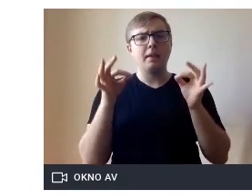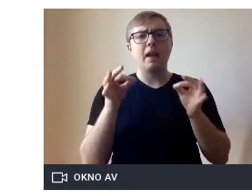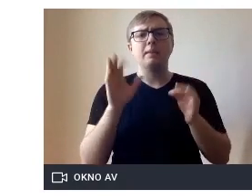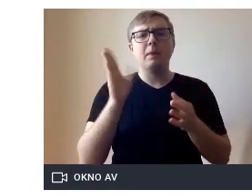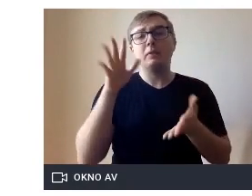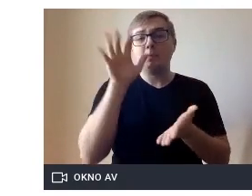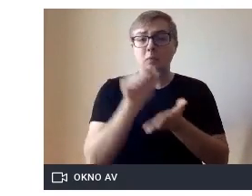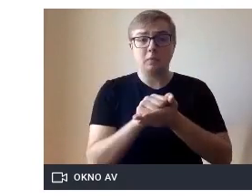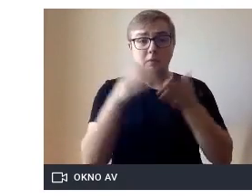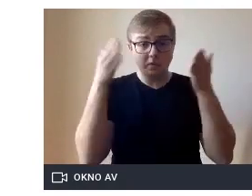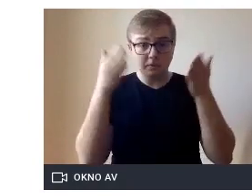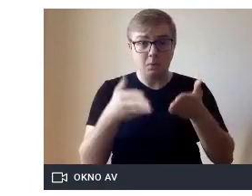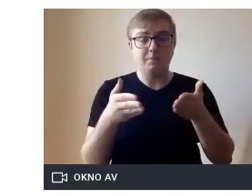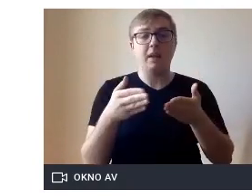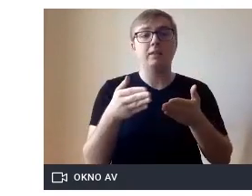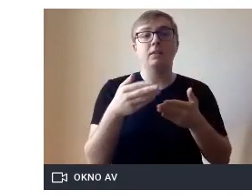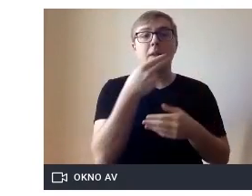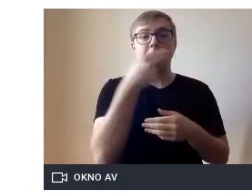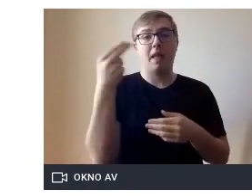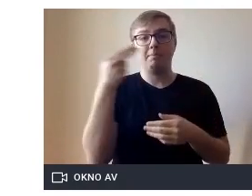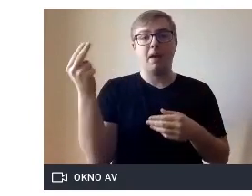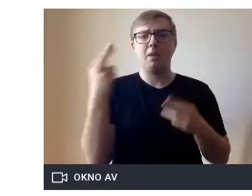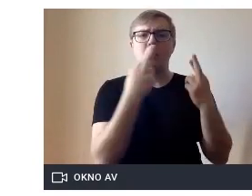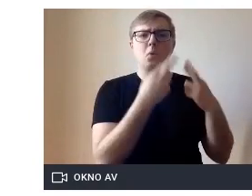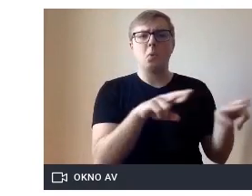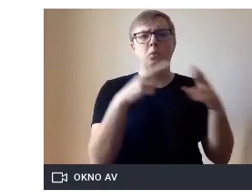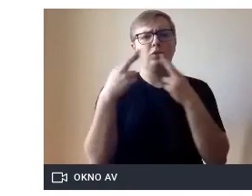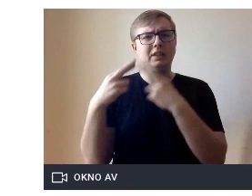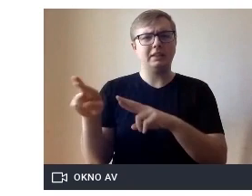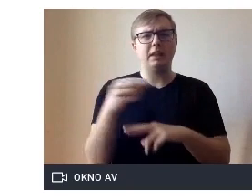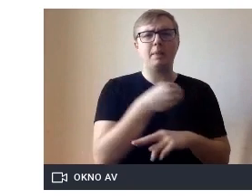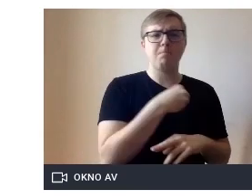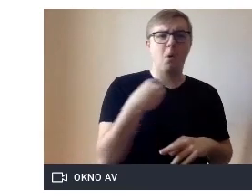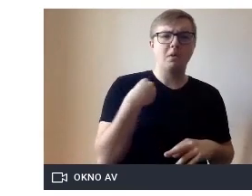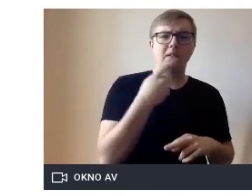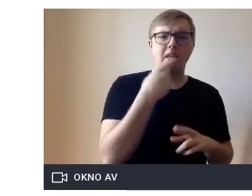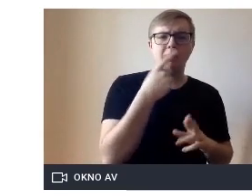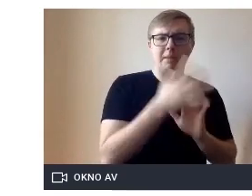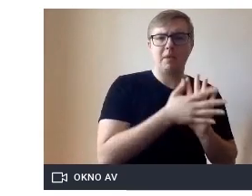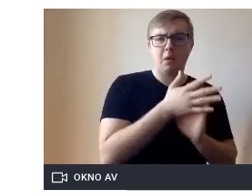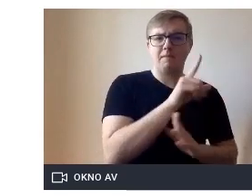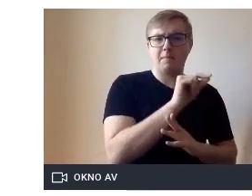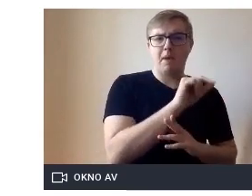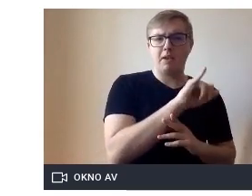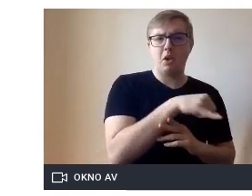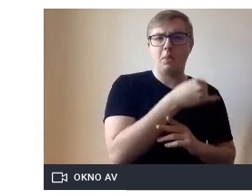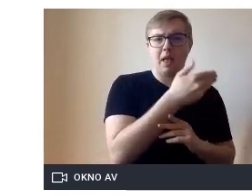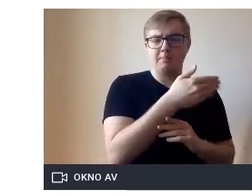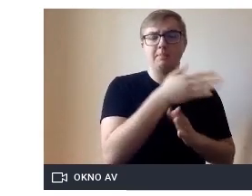Dzisiaj na zajęciach będziemy skupiać się na różnicach Polskiego Języka Migowego (PJM)